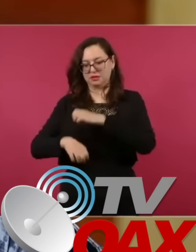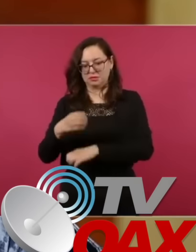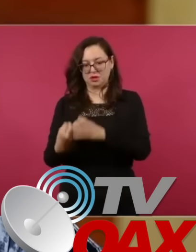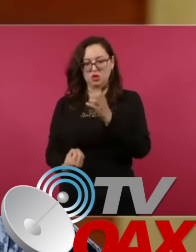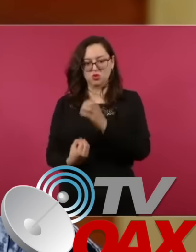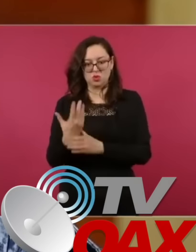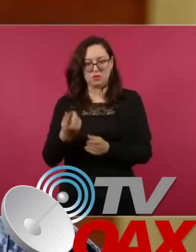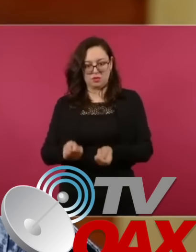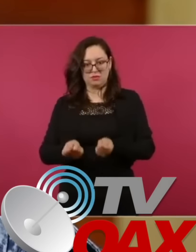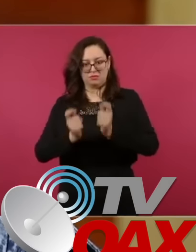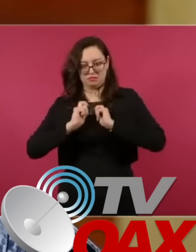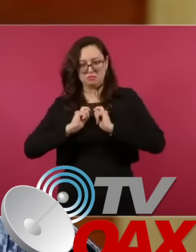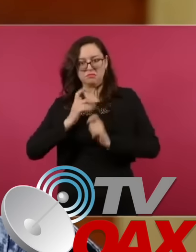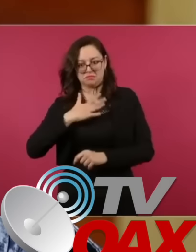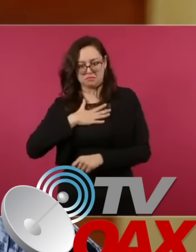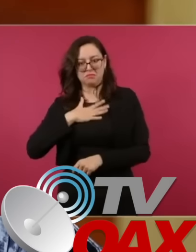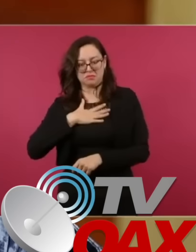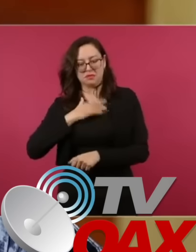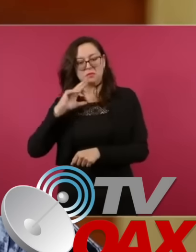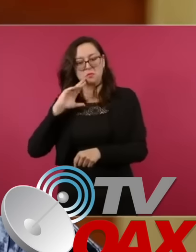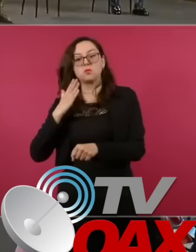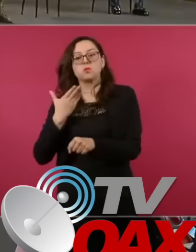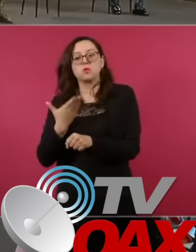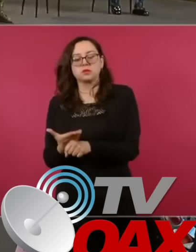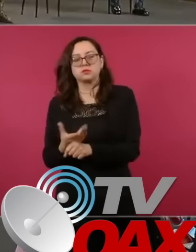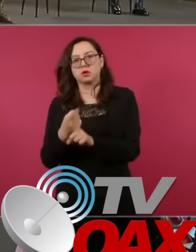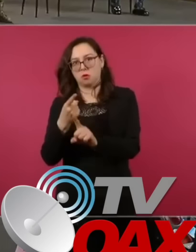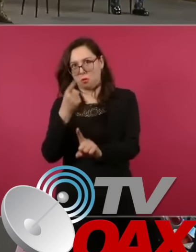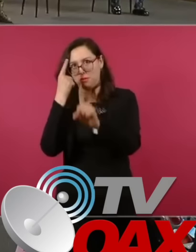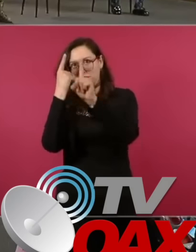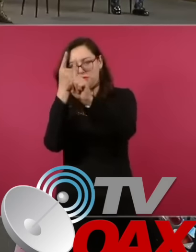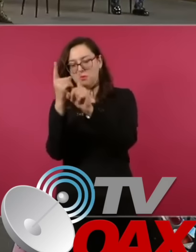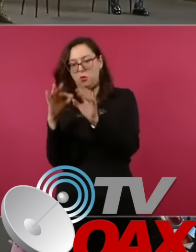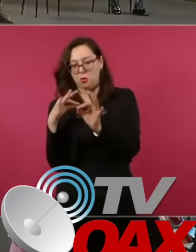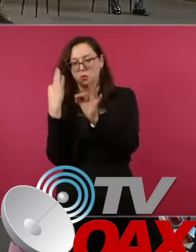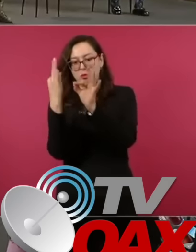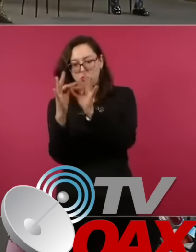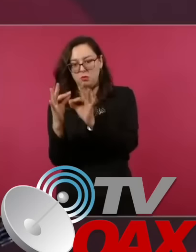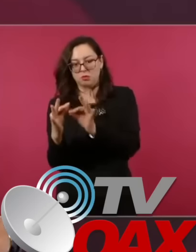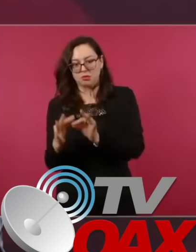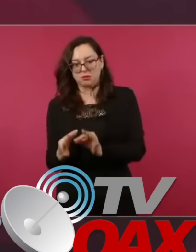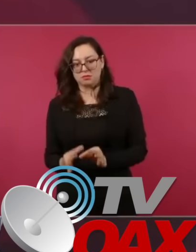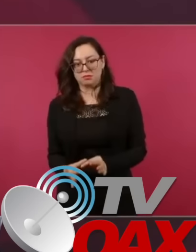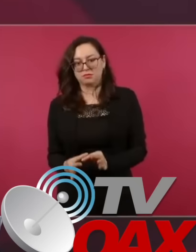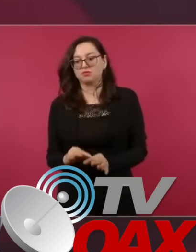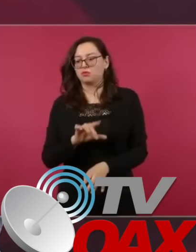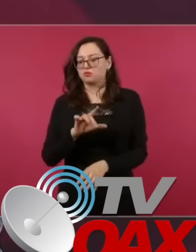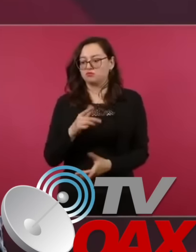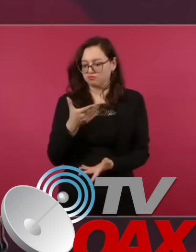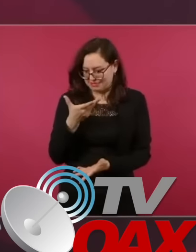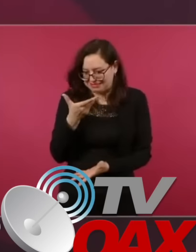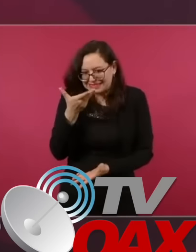para tratar de de cumplir nuestro propósito que es servir al pueblo de México contribuir